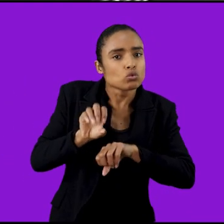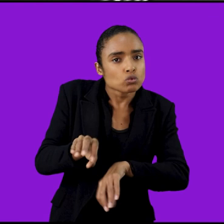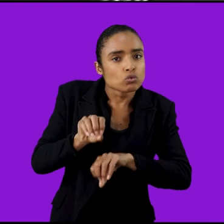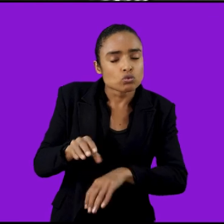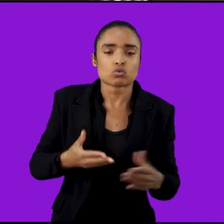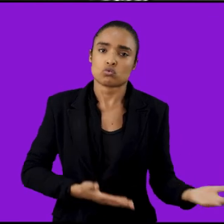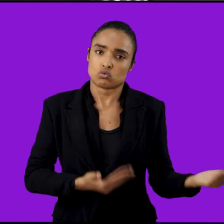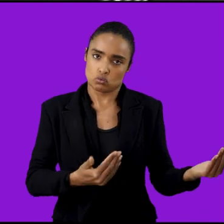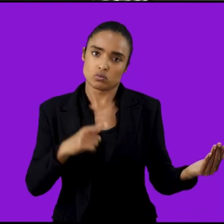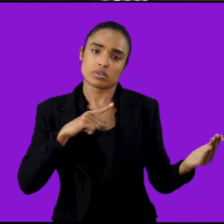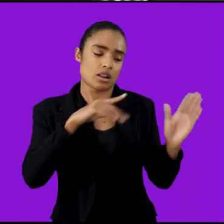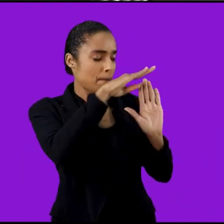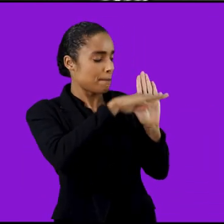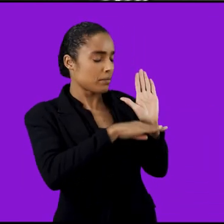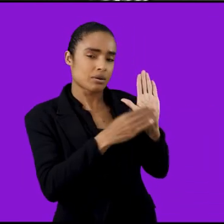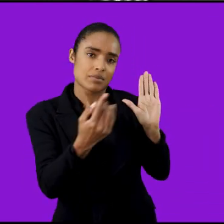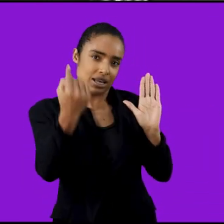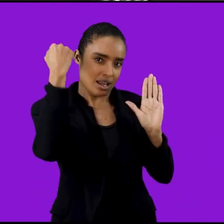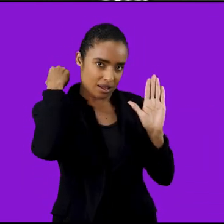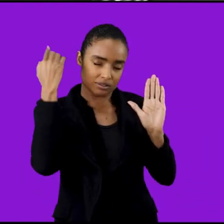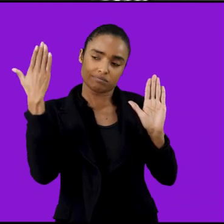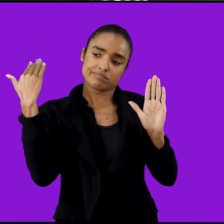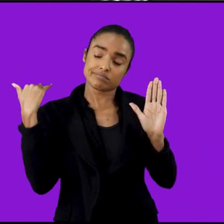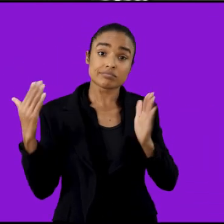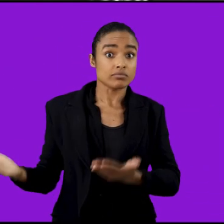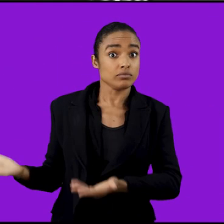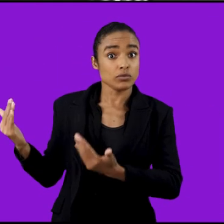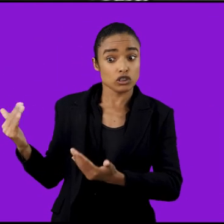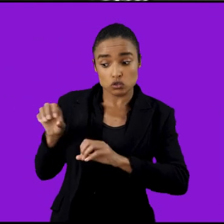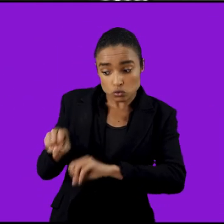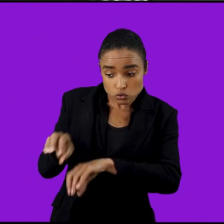Tem programa que a gente desenvolve já faz um tempinho que é um programa de educação